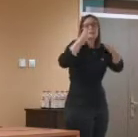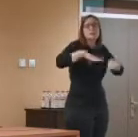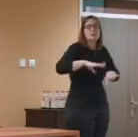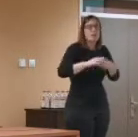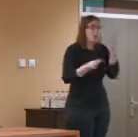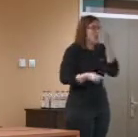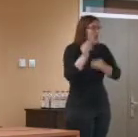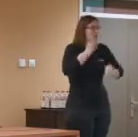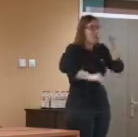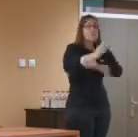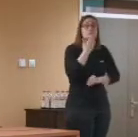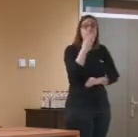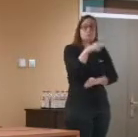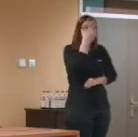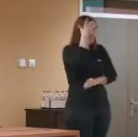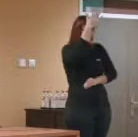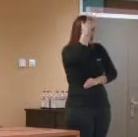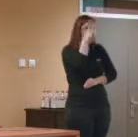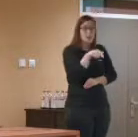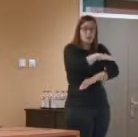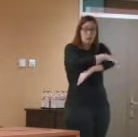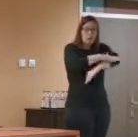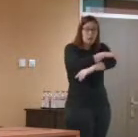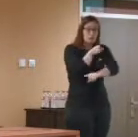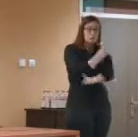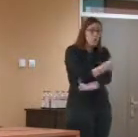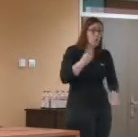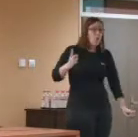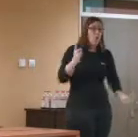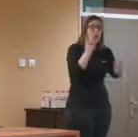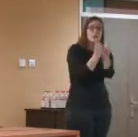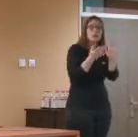ideología, filosofía de gobierno, estaba en contra de los